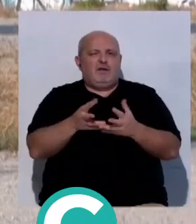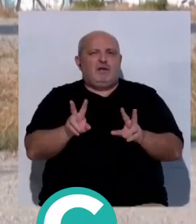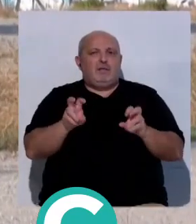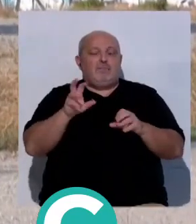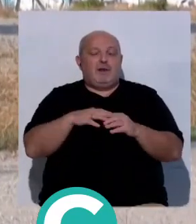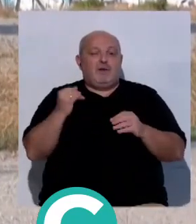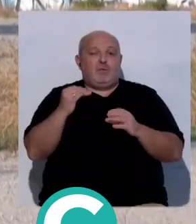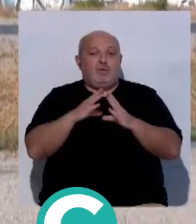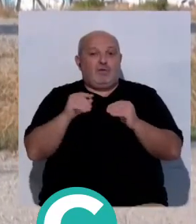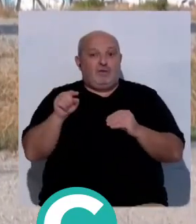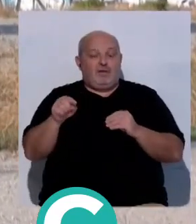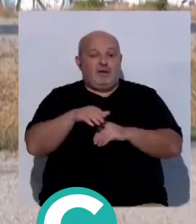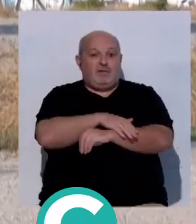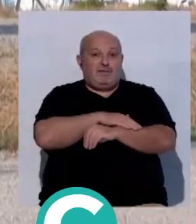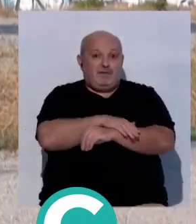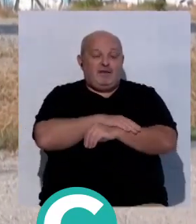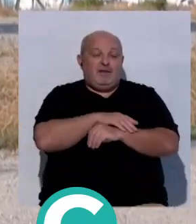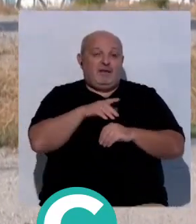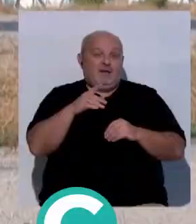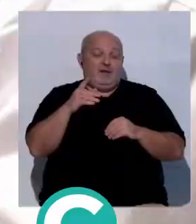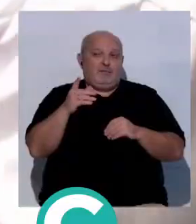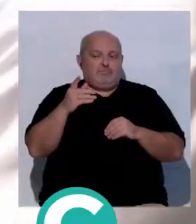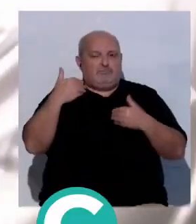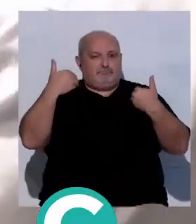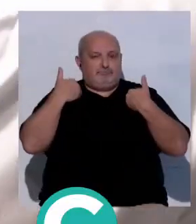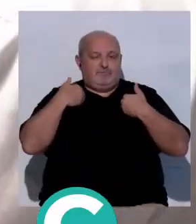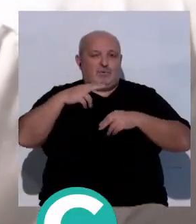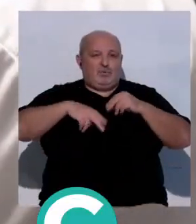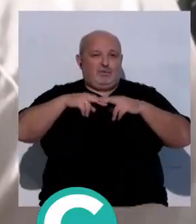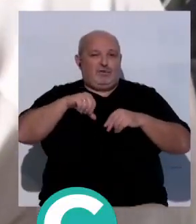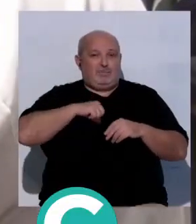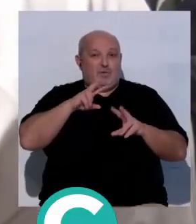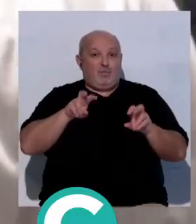junta de Andalucía la administración autonómica competente la construcción del hospital pudiera